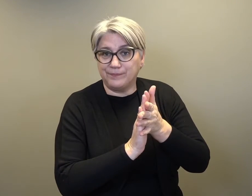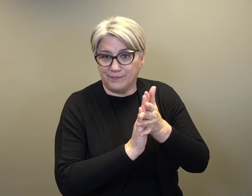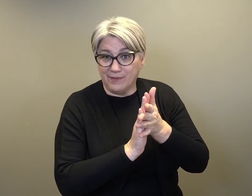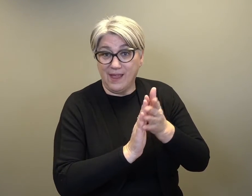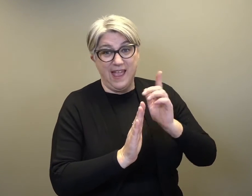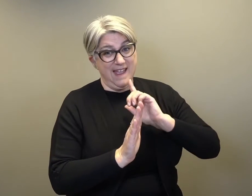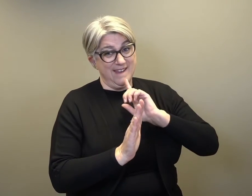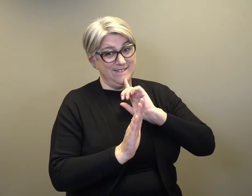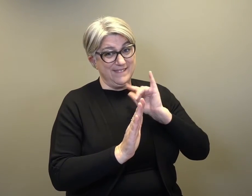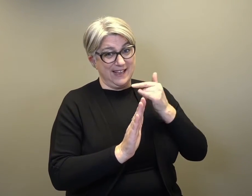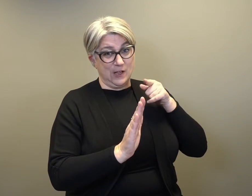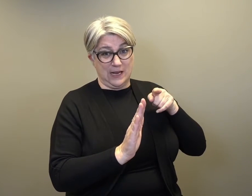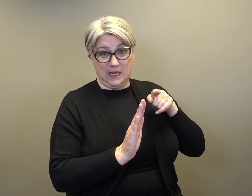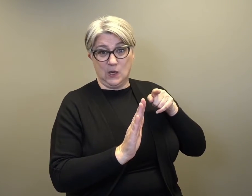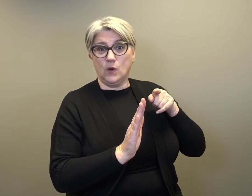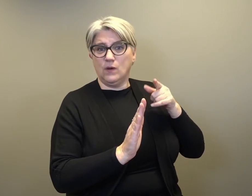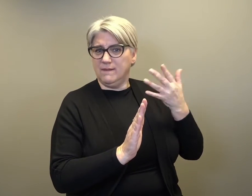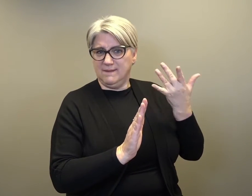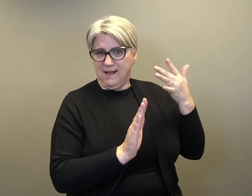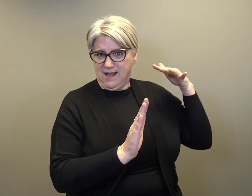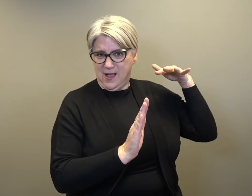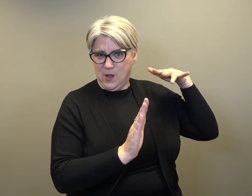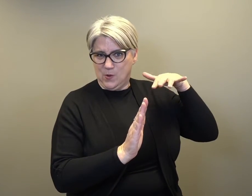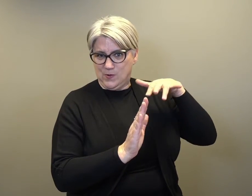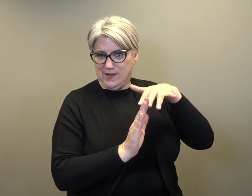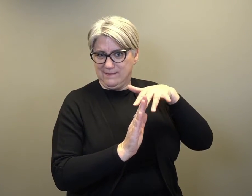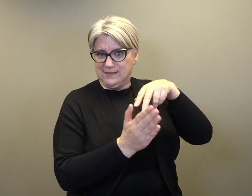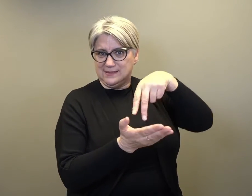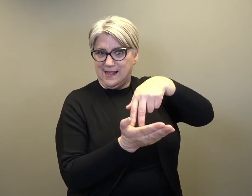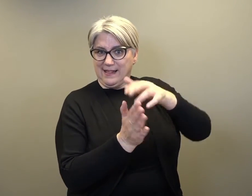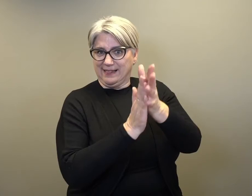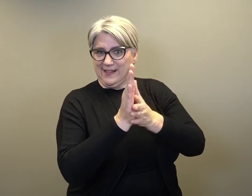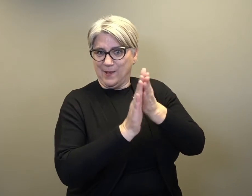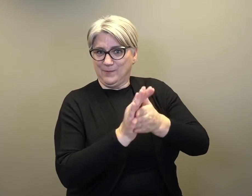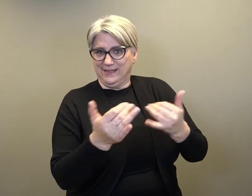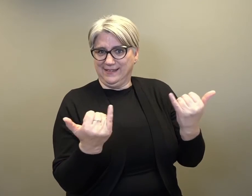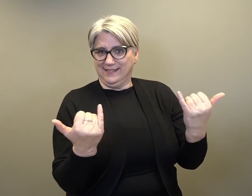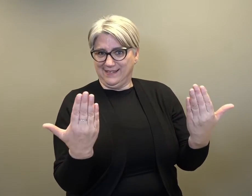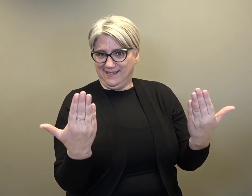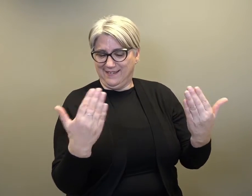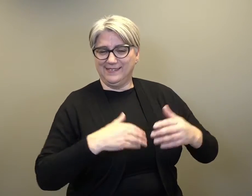og hvaða áhrif viðurkenningin hefur haft á stöðu táknmálsins í dag.